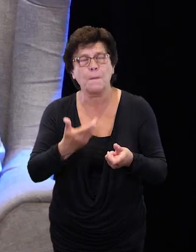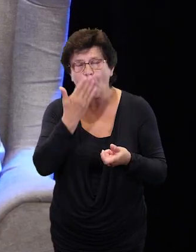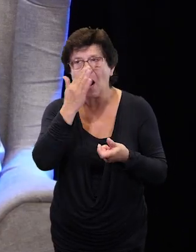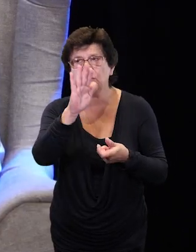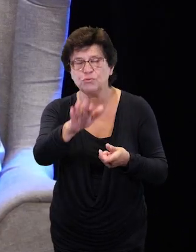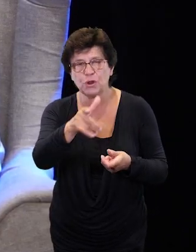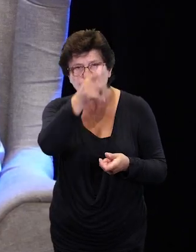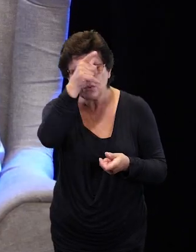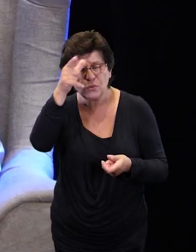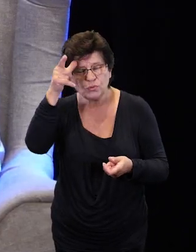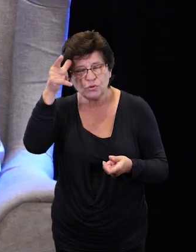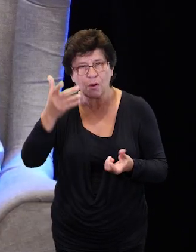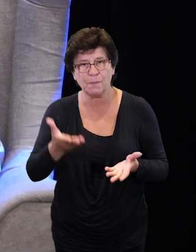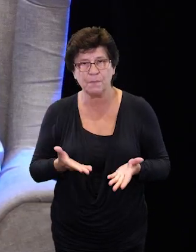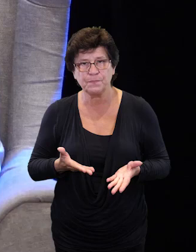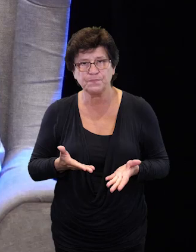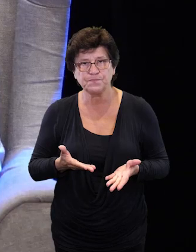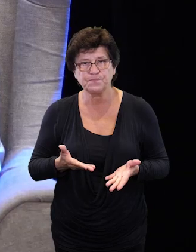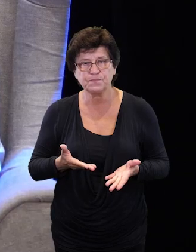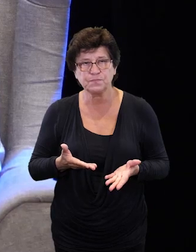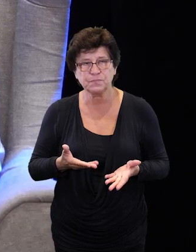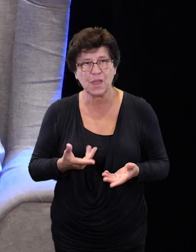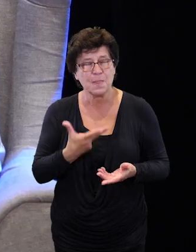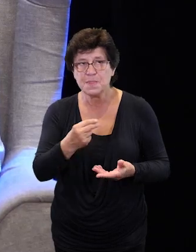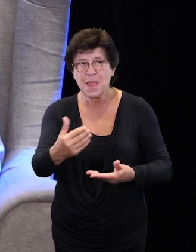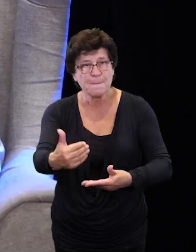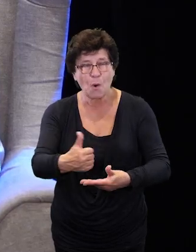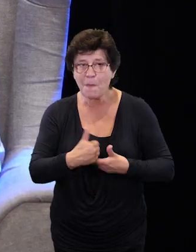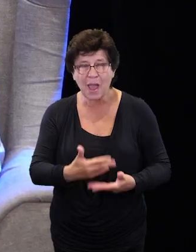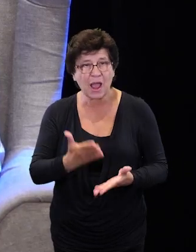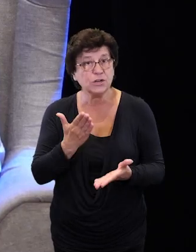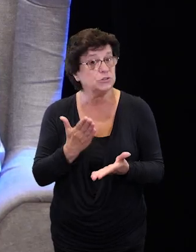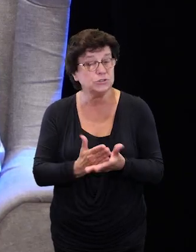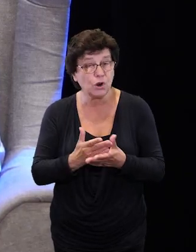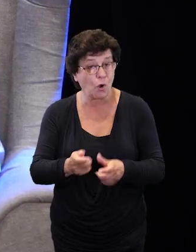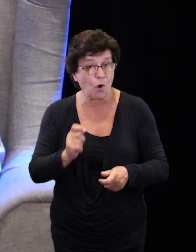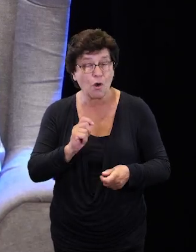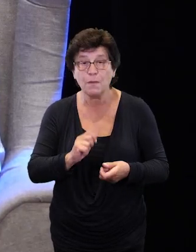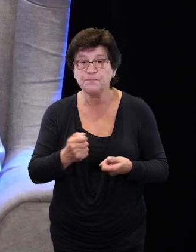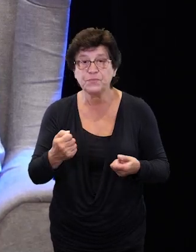Więc na dłuższą metę szkodzisz, a nie pomagasz. To lepiej witaminkę C sobie przyjąć w tym momencie